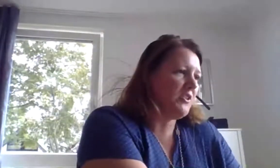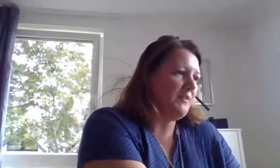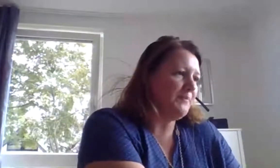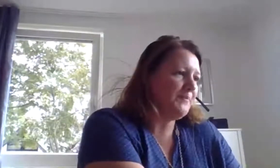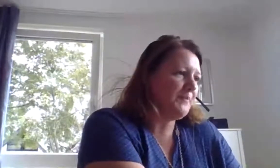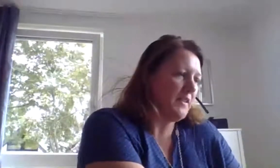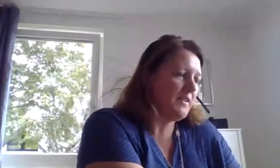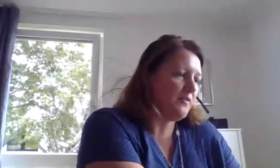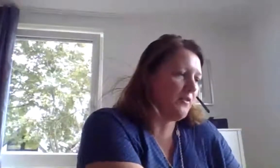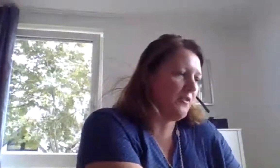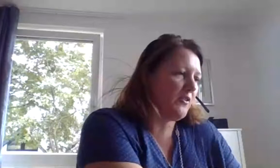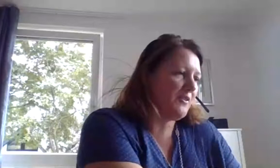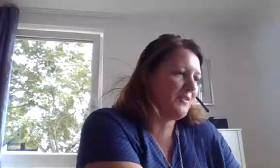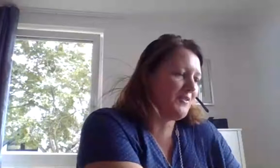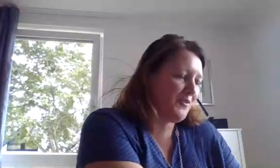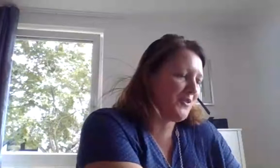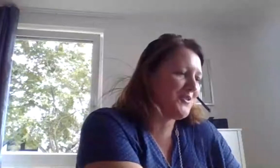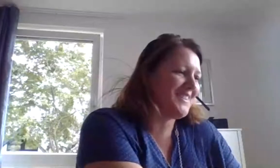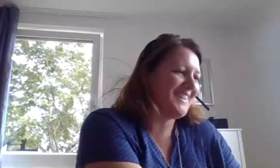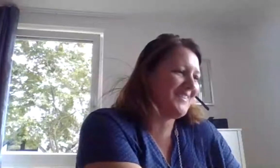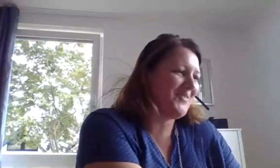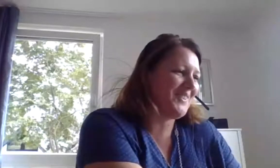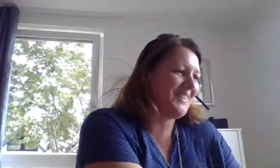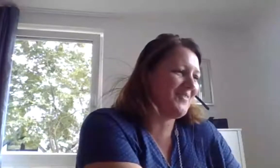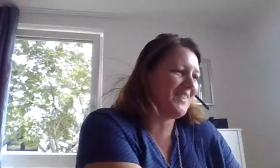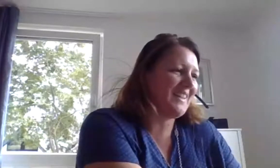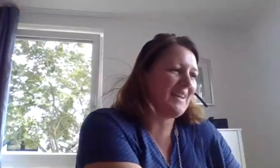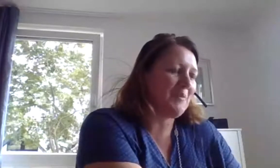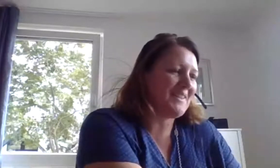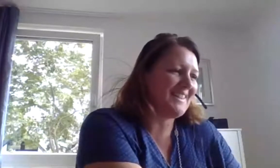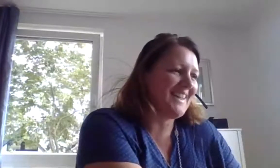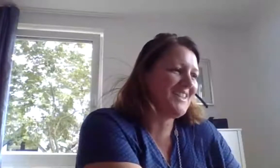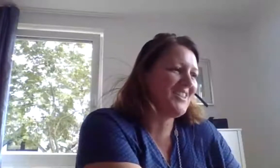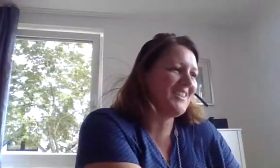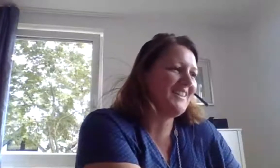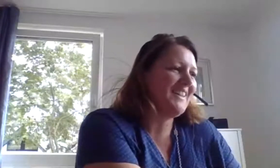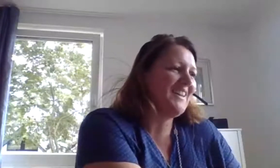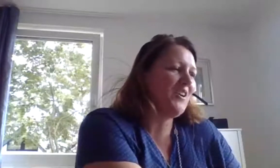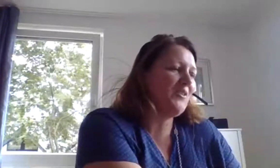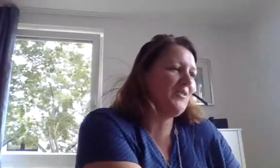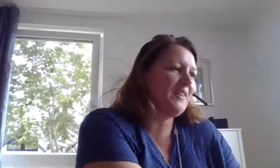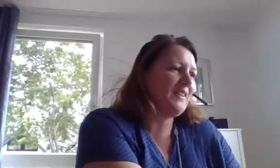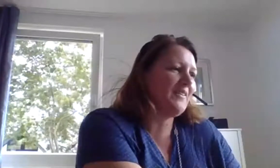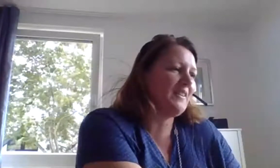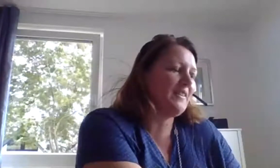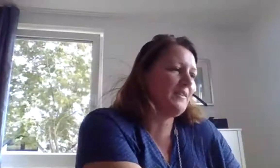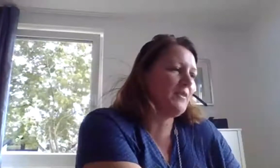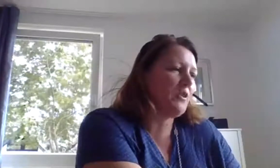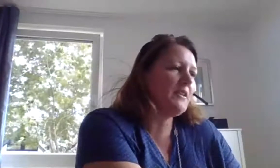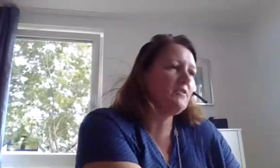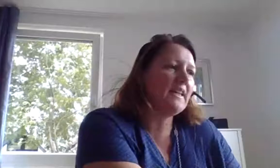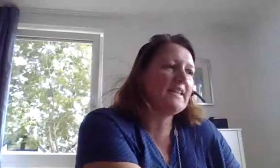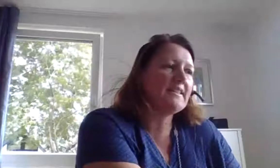المتحدثة التي ستقدم لنا العرض التقديمي الأول حول موضوع اليوم